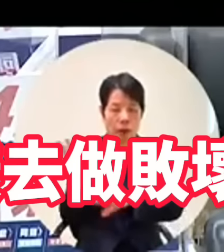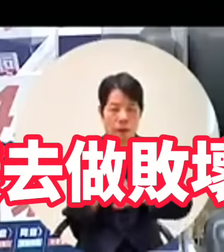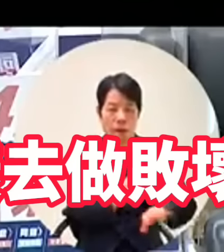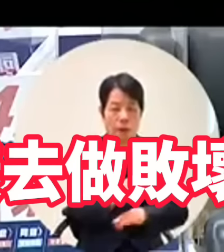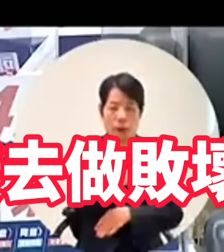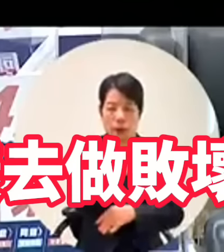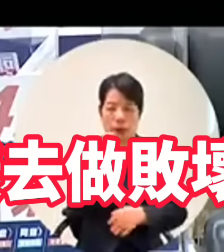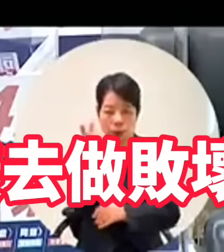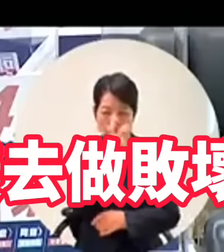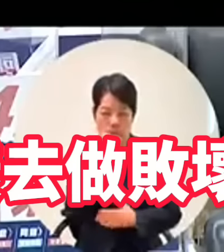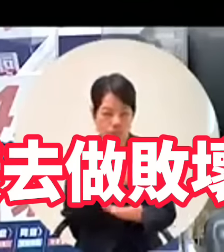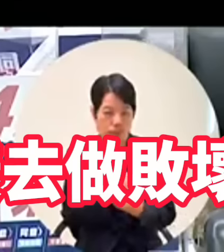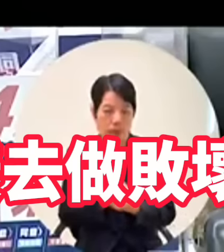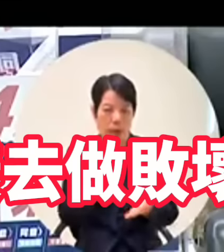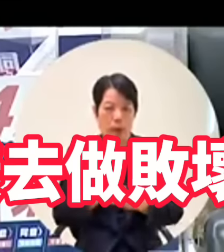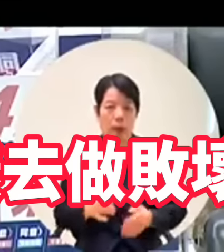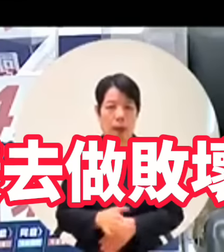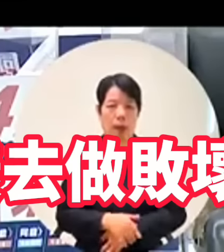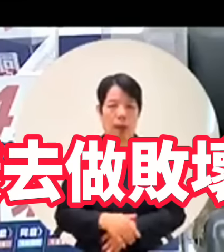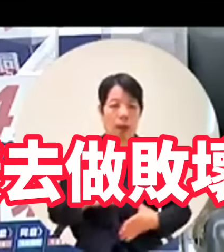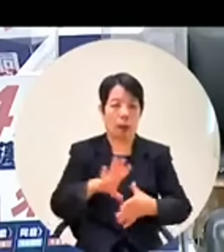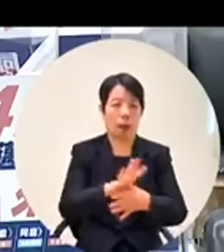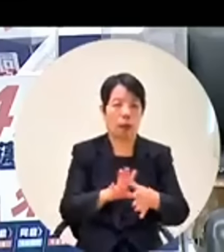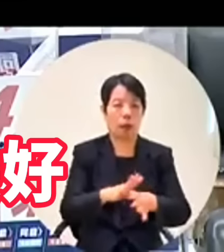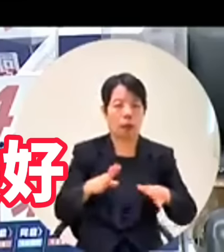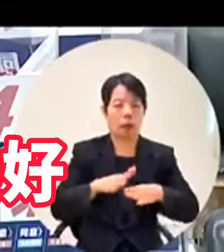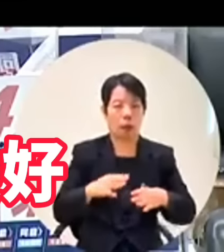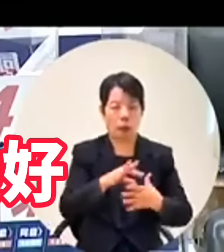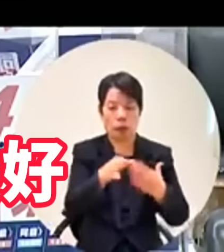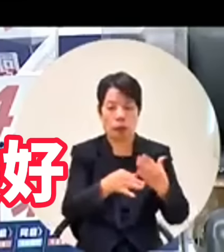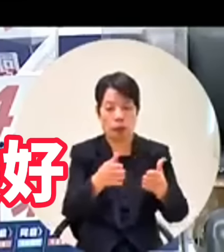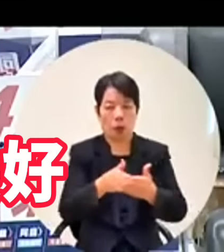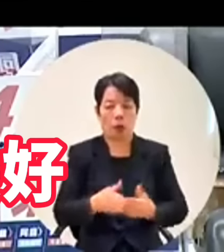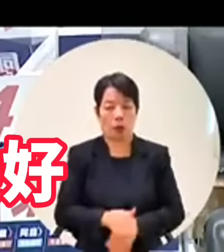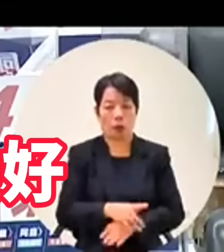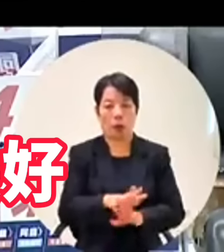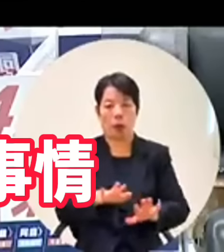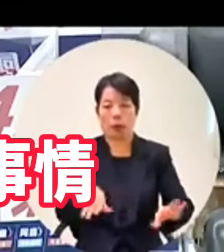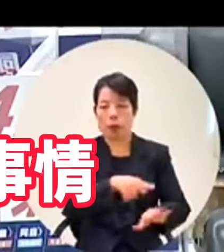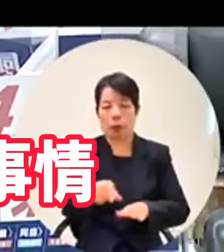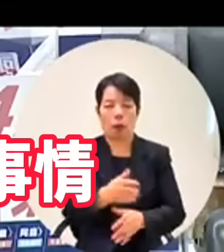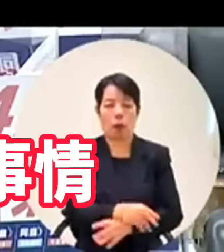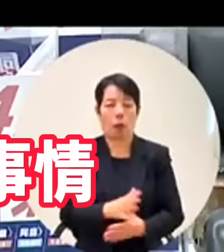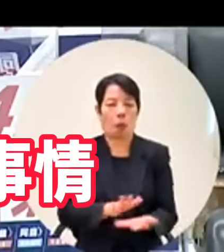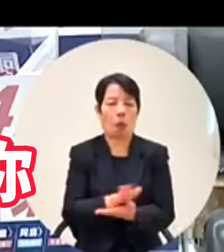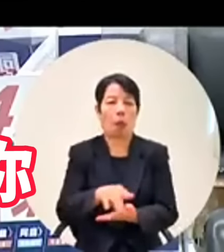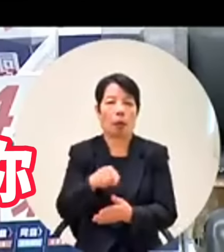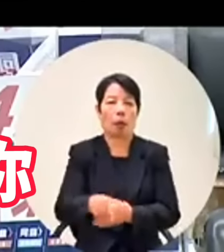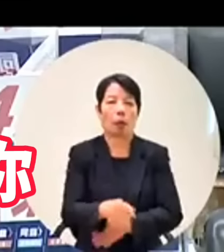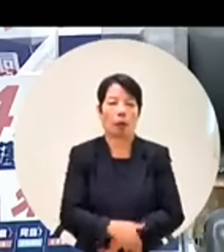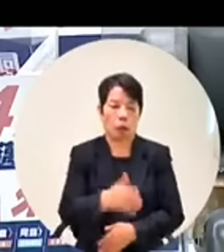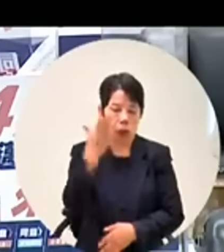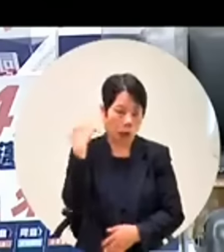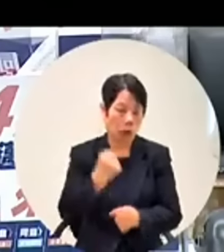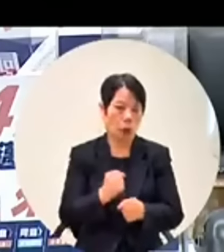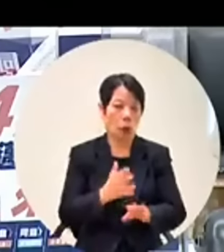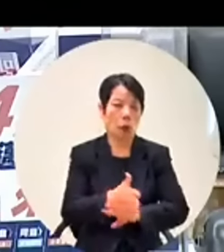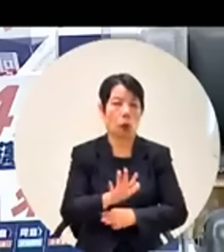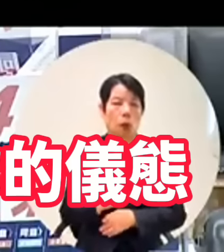一個文官體制要這樣去做敗壞 那這位副局長好 這是你過去的事情 我只是提點你 韓市長